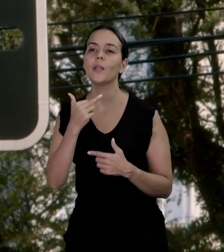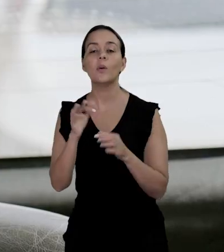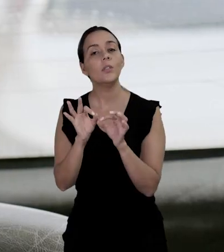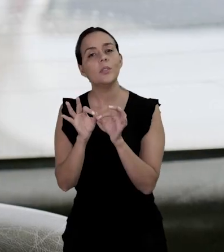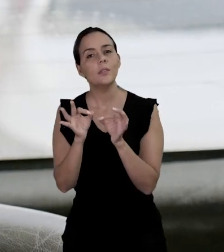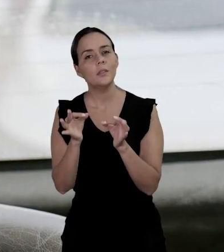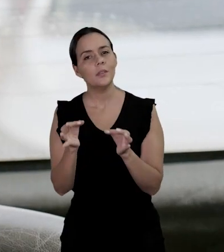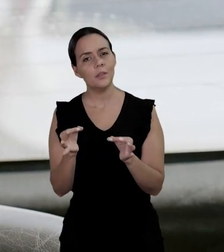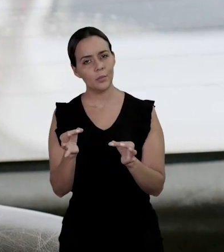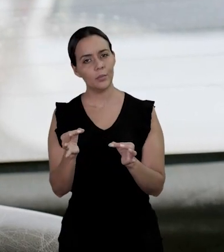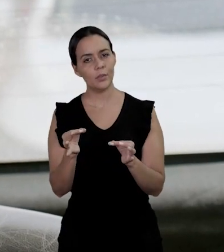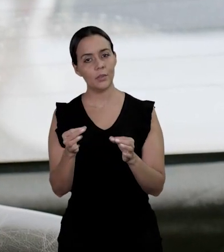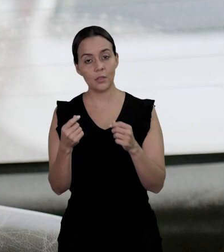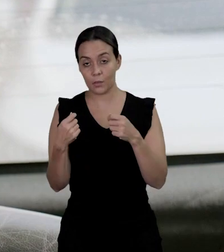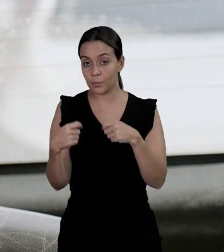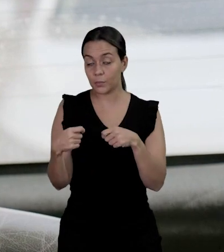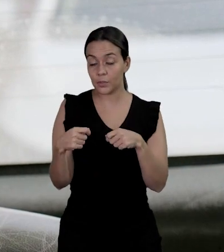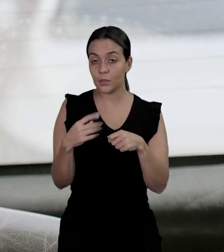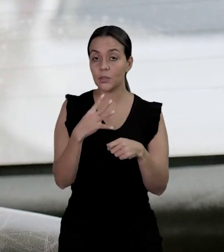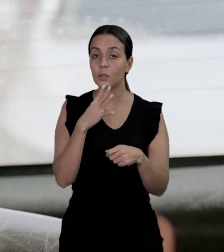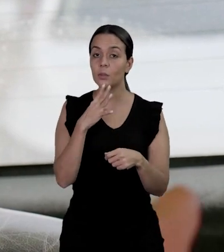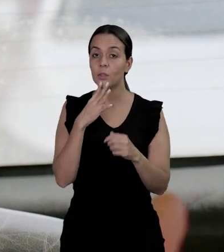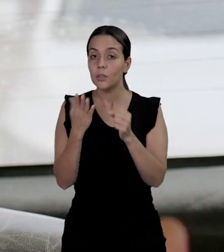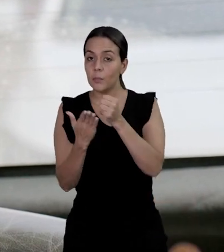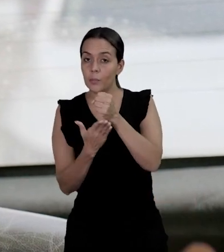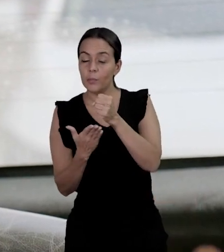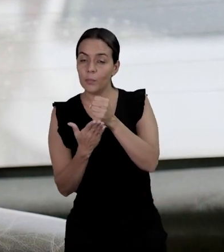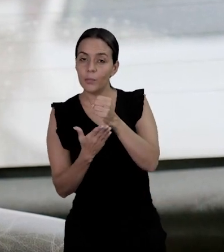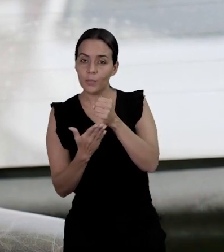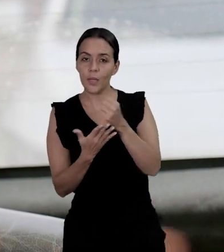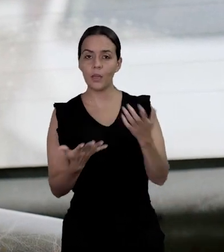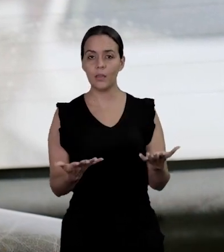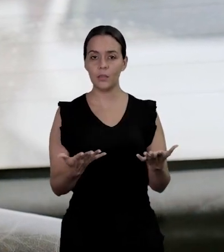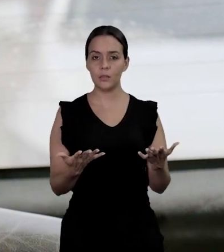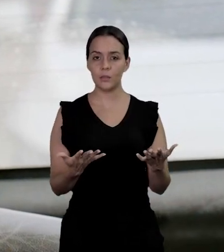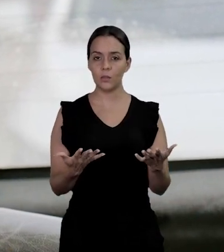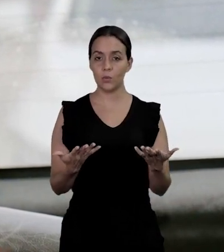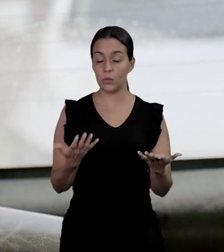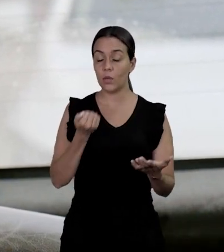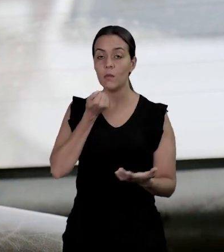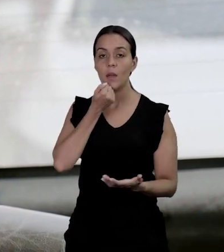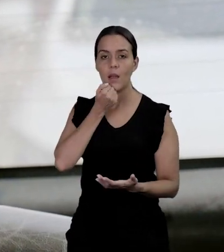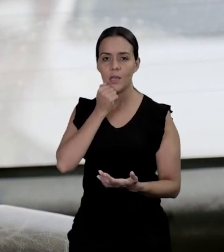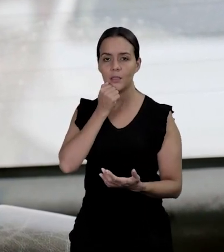desde que você conheça... O conhecimento que se tem, que se cria na ciência, é um conhecimento